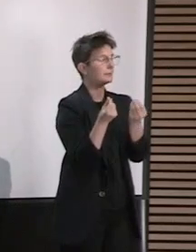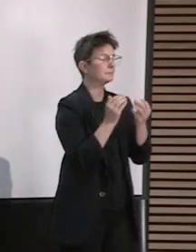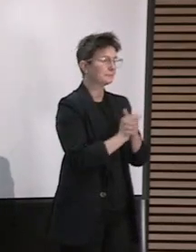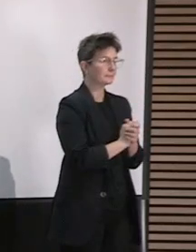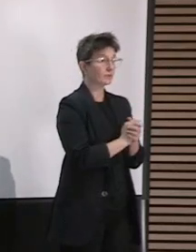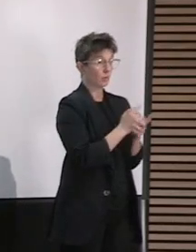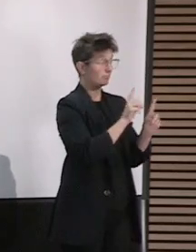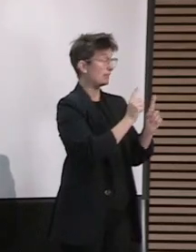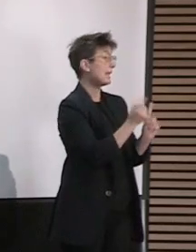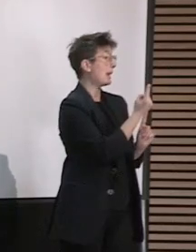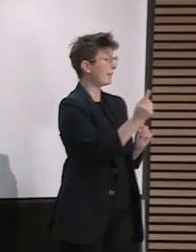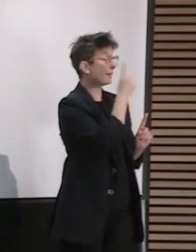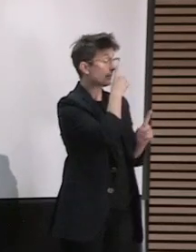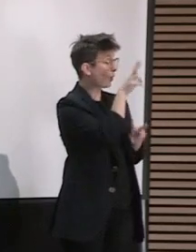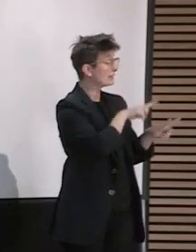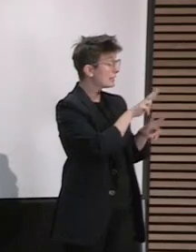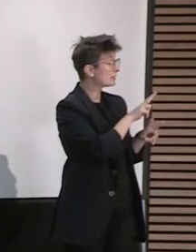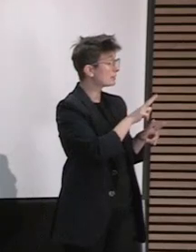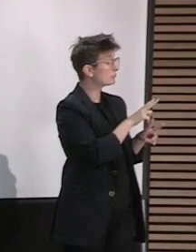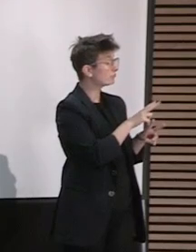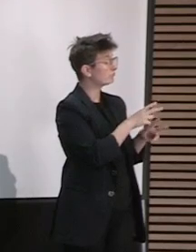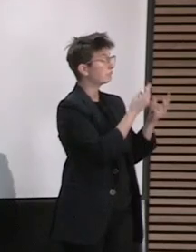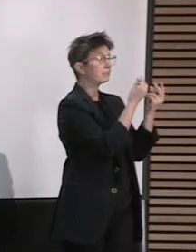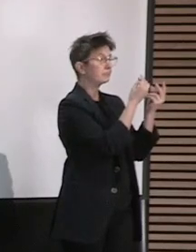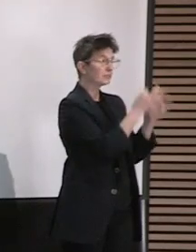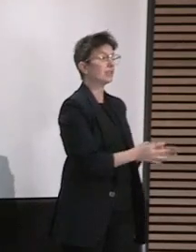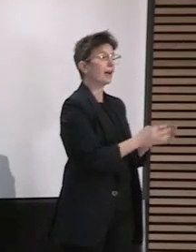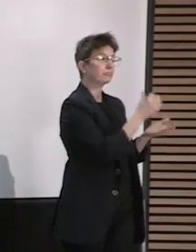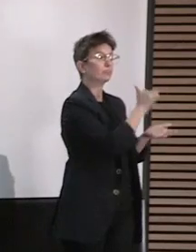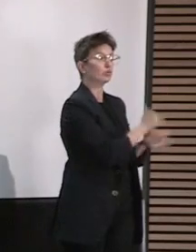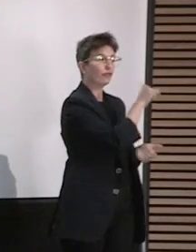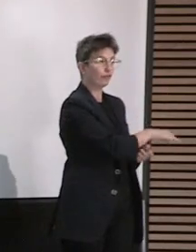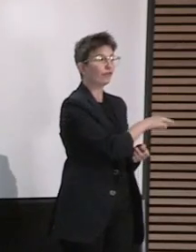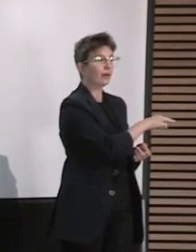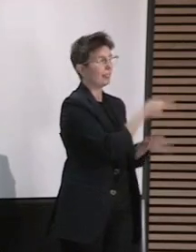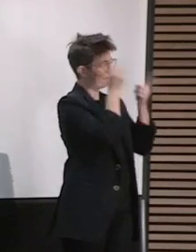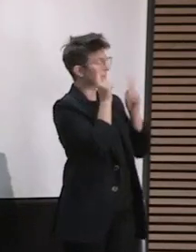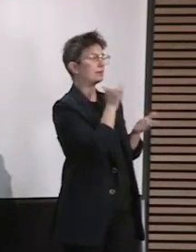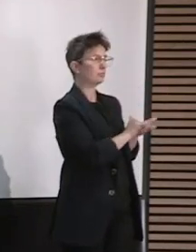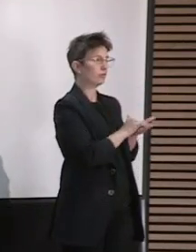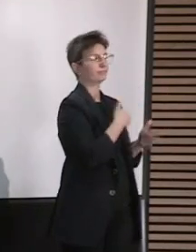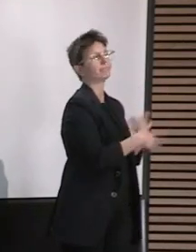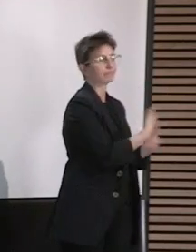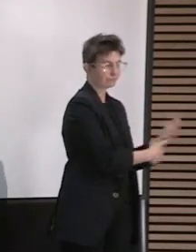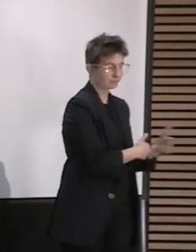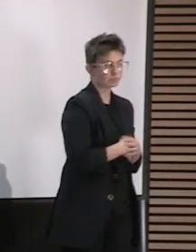hanga kura hou. Ma tera hononga o te papamuri o tenei, tenei i